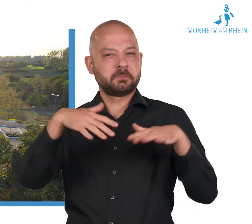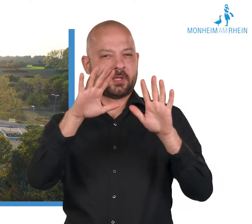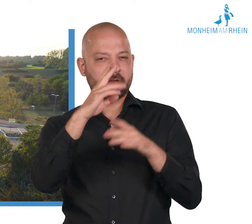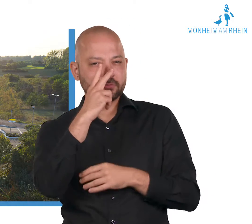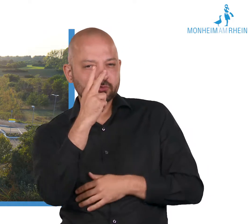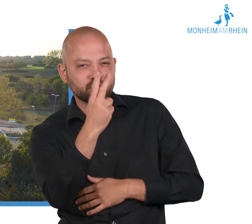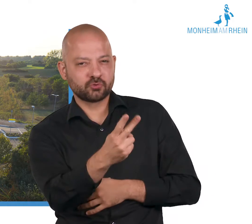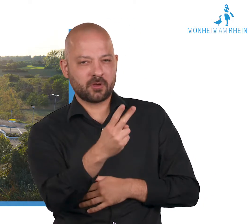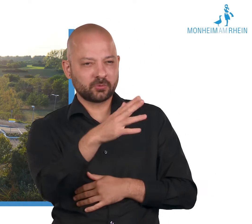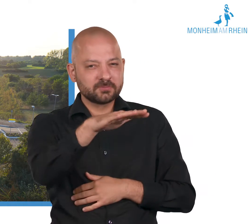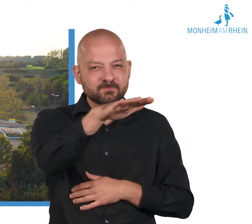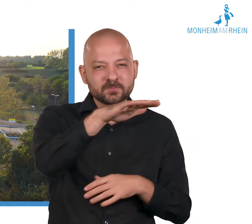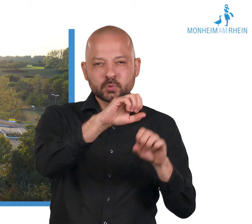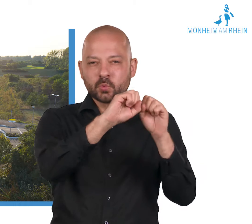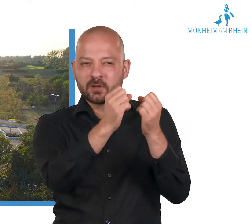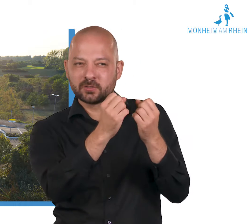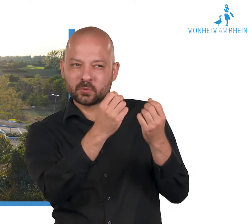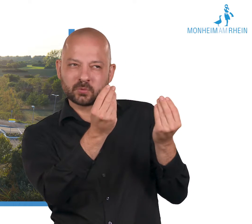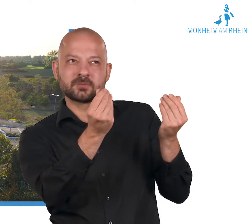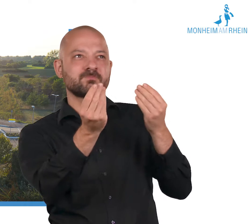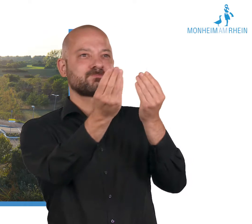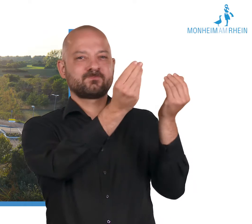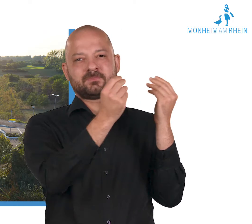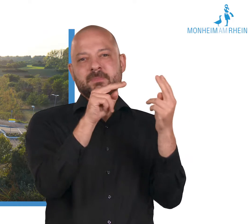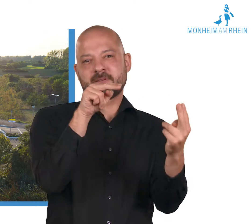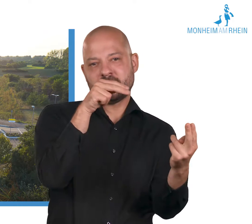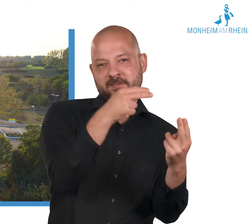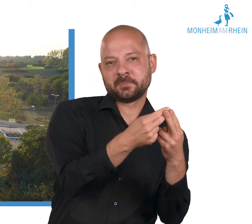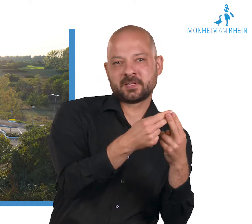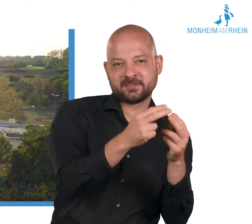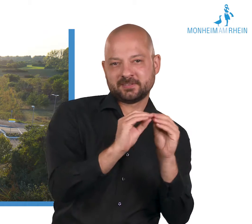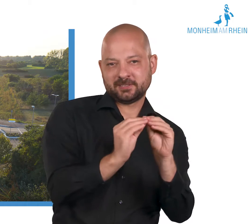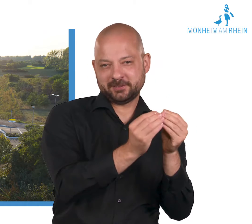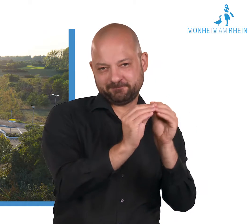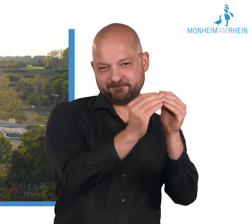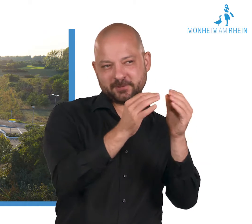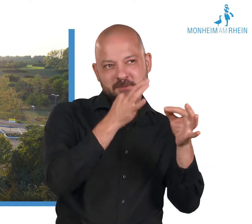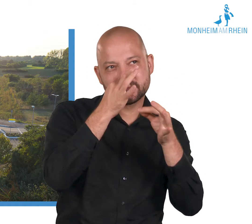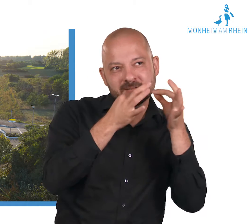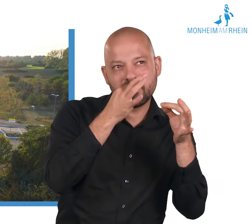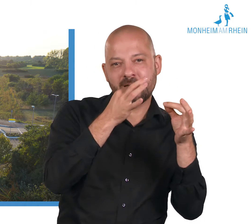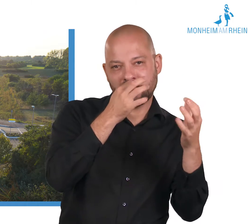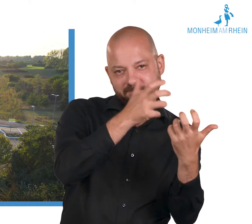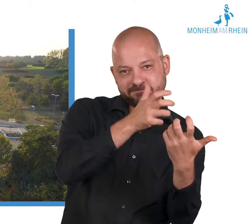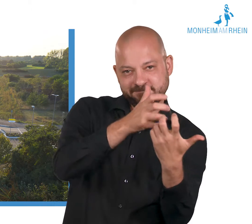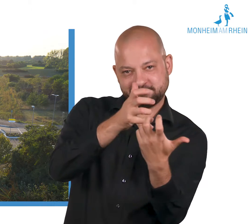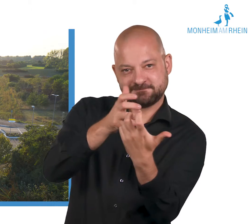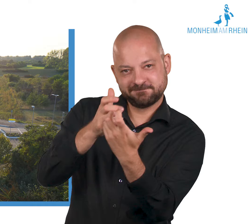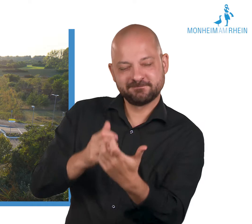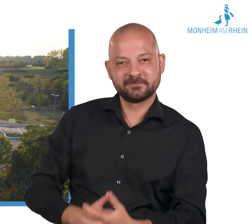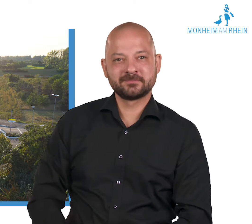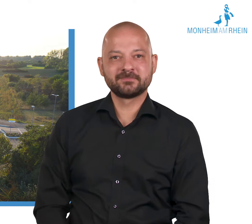alle speziell für die jeweilige Situation konzipiert.